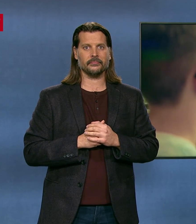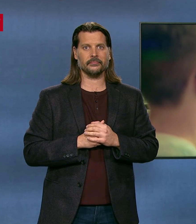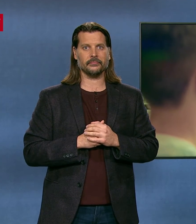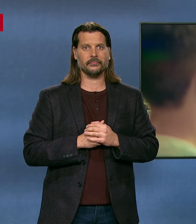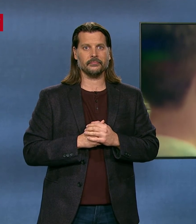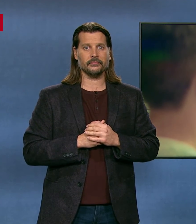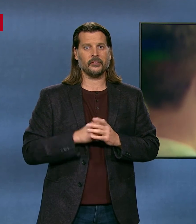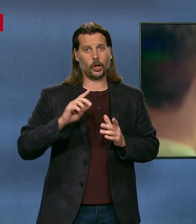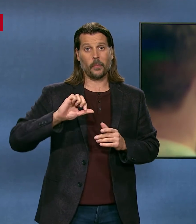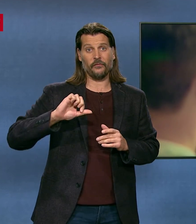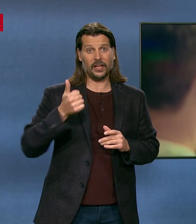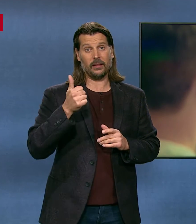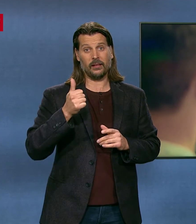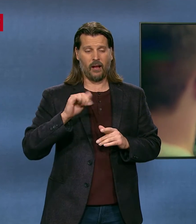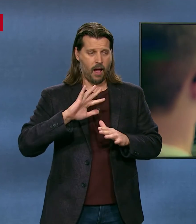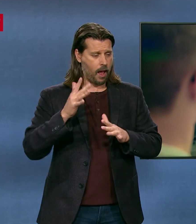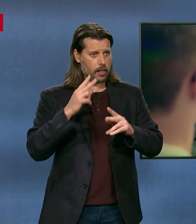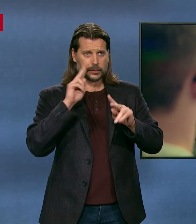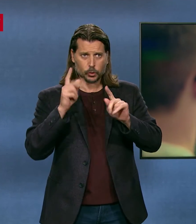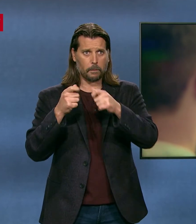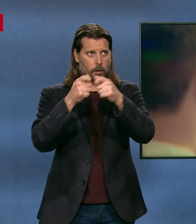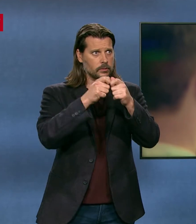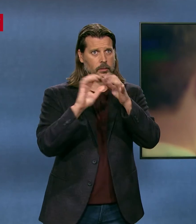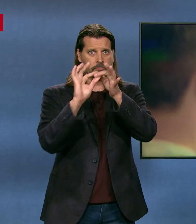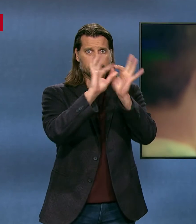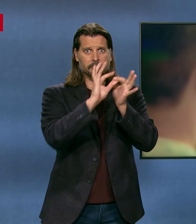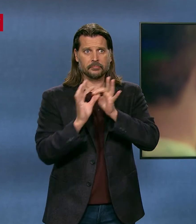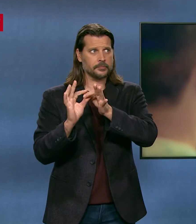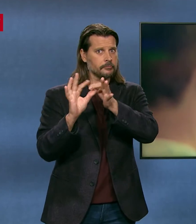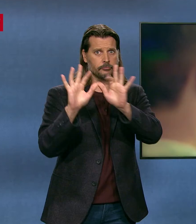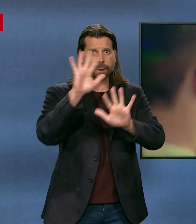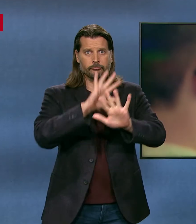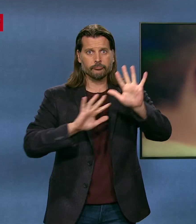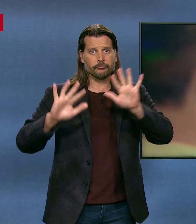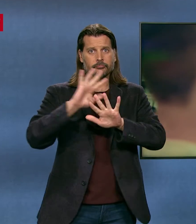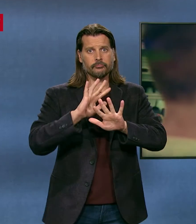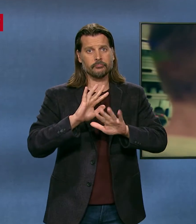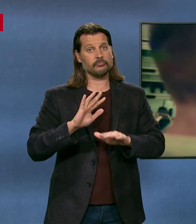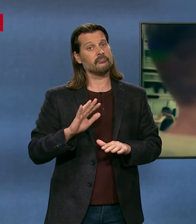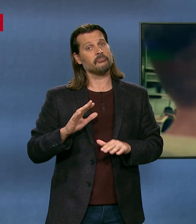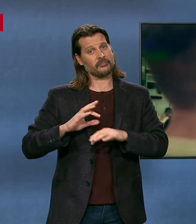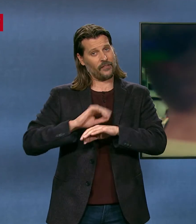Darum ist es so wichtig, dass man den Insekten Sorge trägt. Und die Käfer sind ein Teil der Insekten.